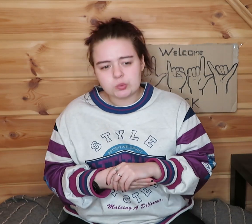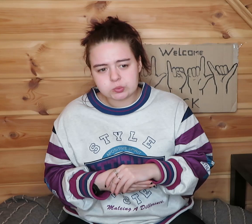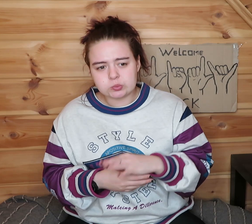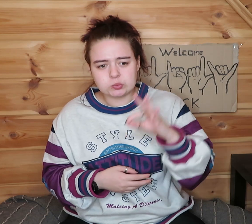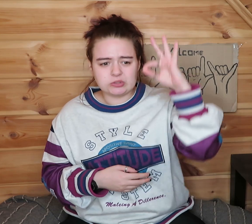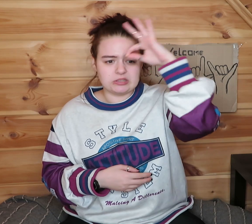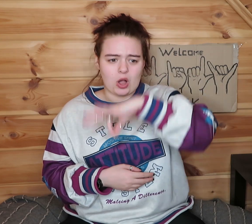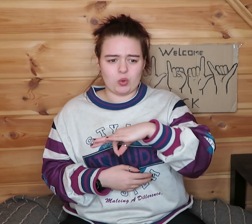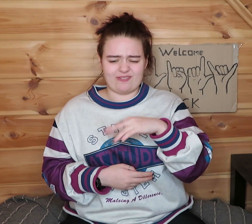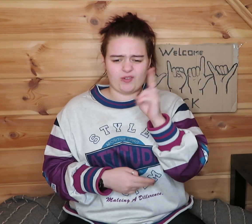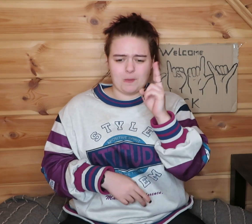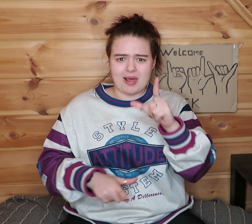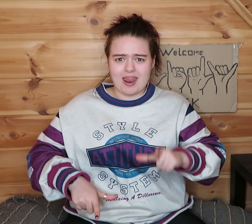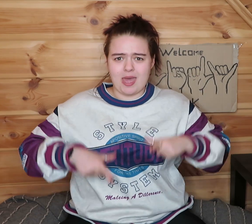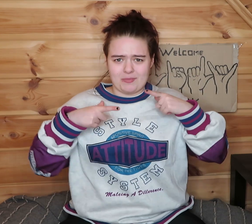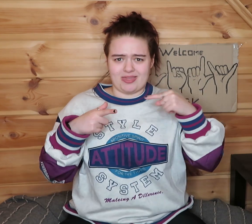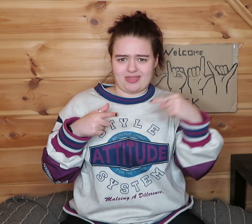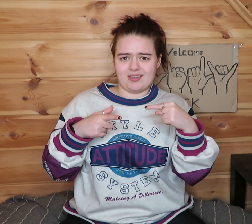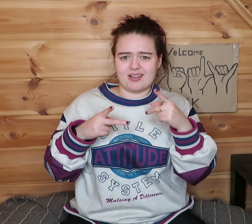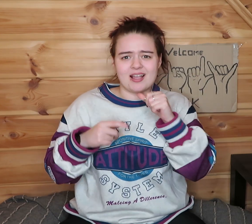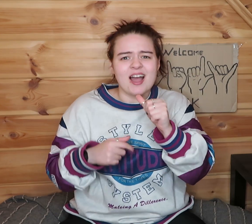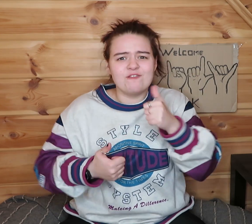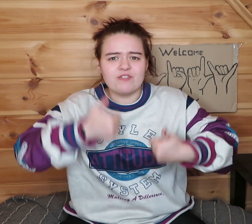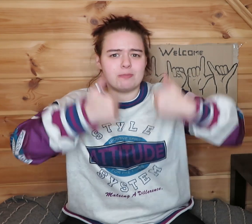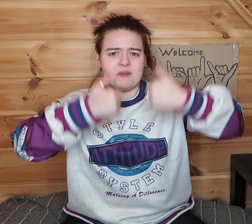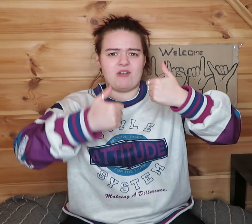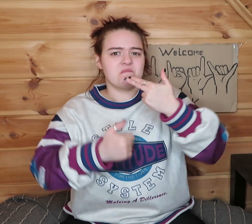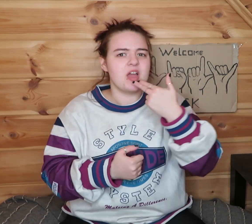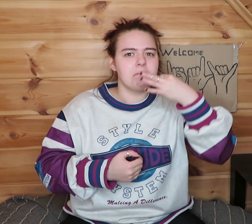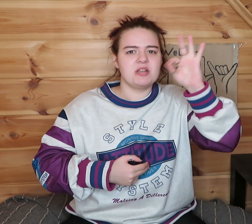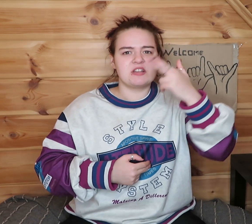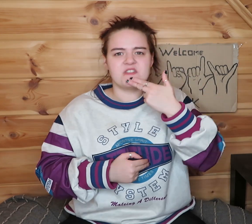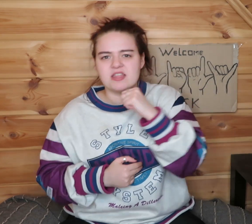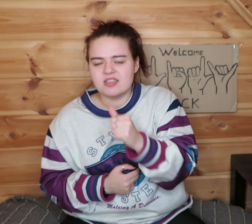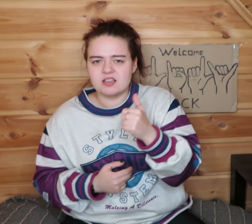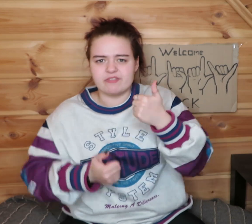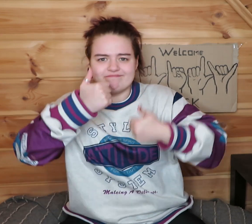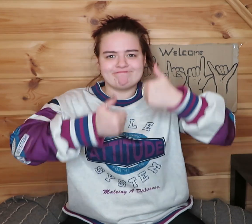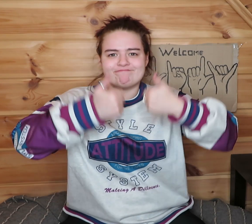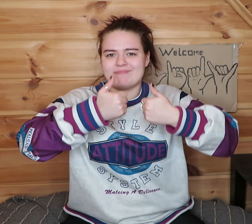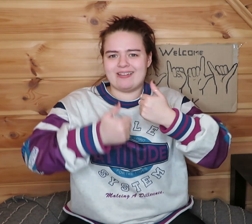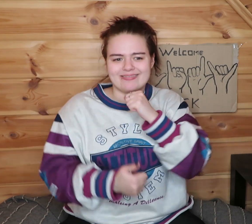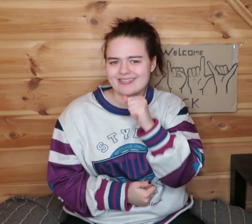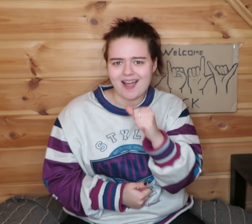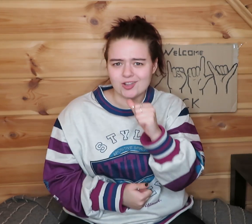Das ist traurig, denn das Leben ist kein Wettbewerb. Das man schaut wer besser ist als wer...